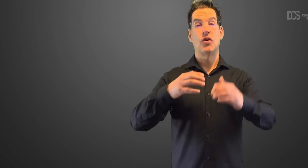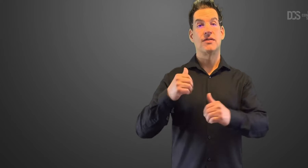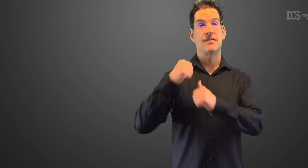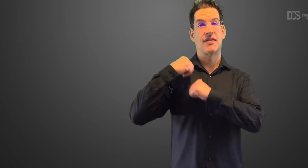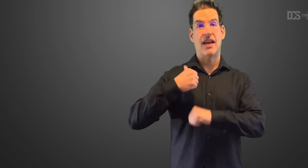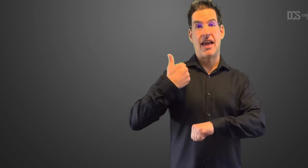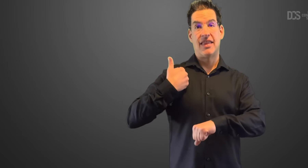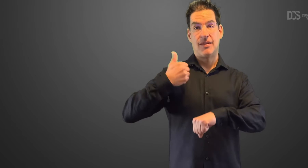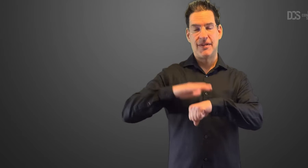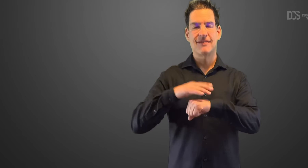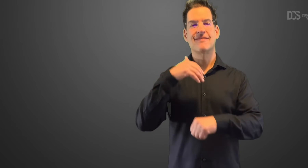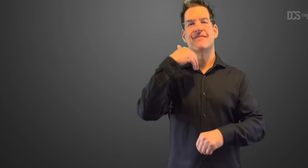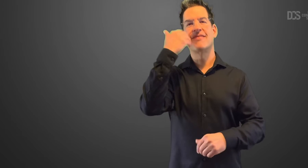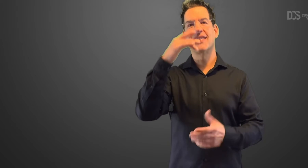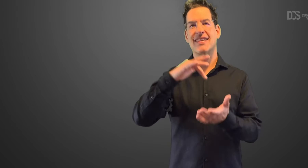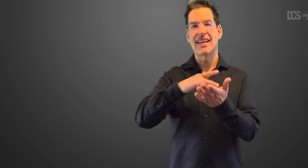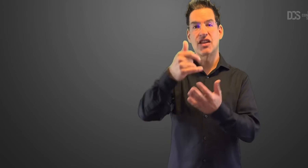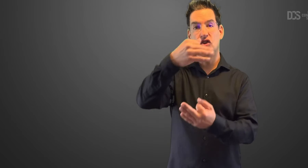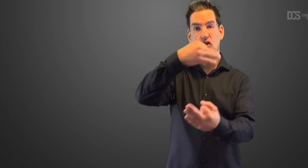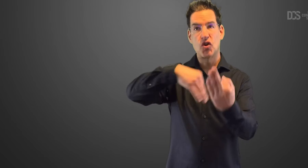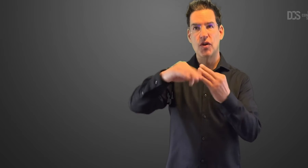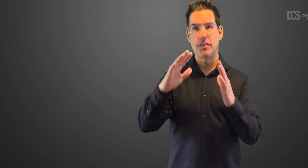El Consejo de Administración desea agradecer a todos los que participaron en la